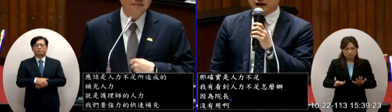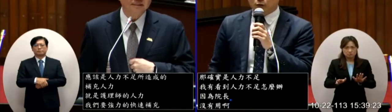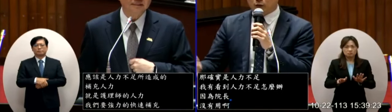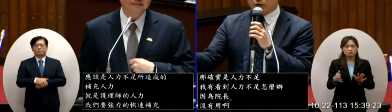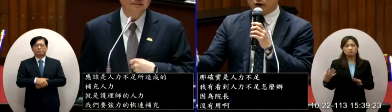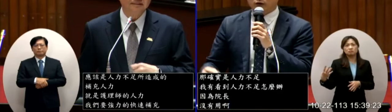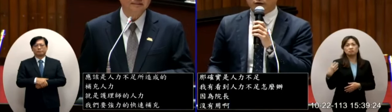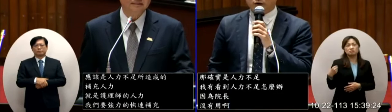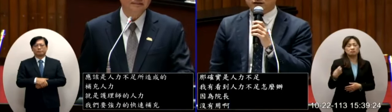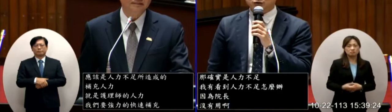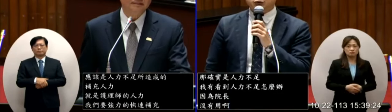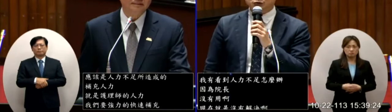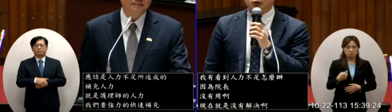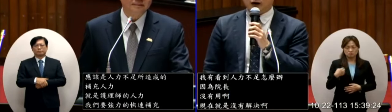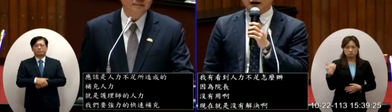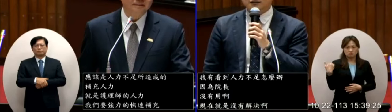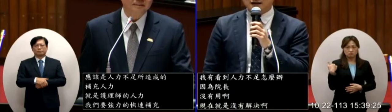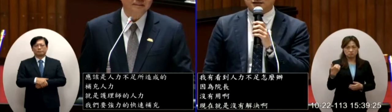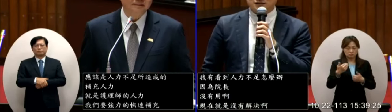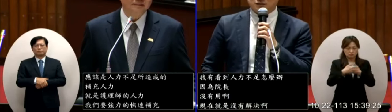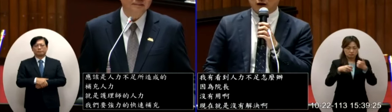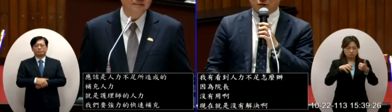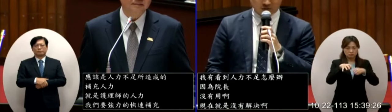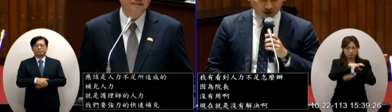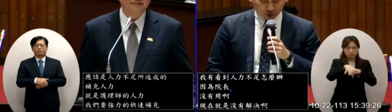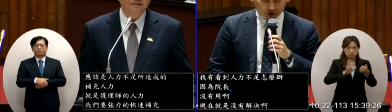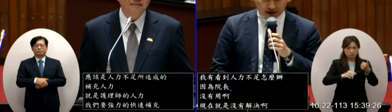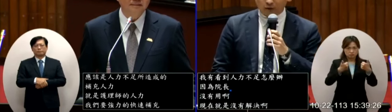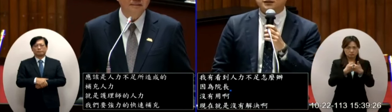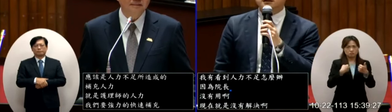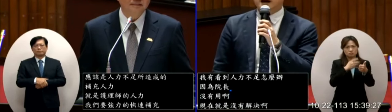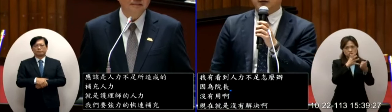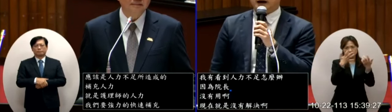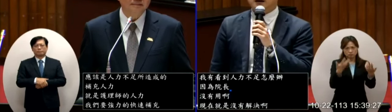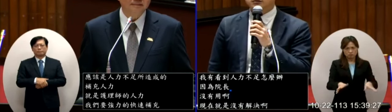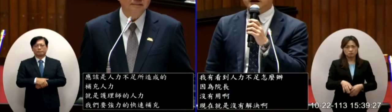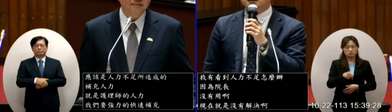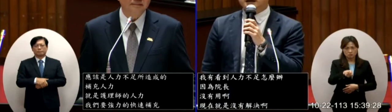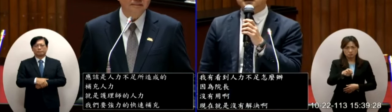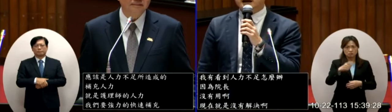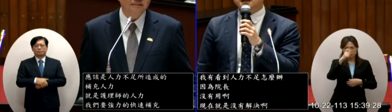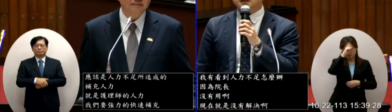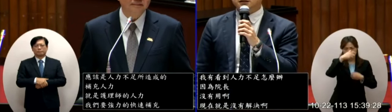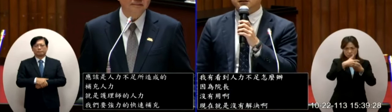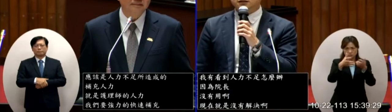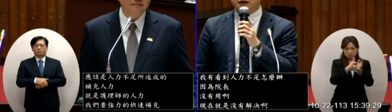我在衛環委員會我也質詢過啊 當時希望部長給我資料嘛 去了解一下這個情形